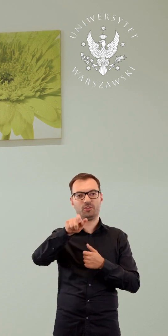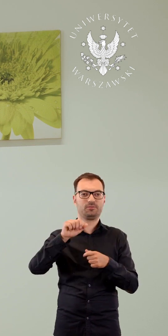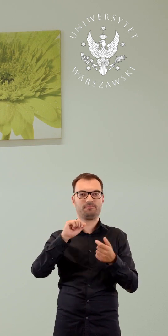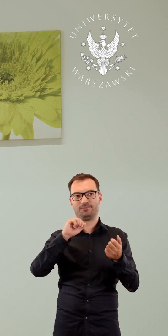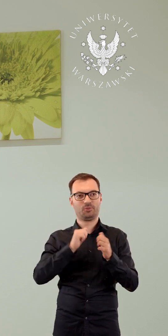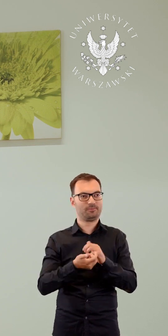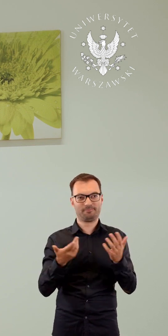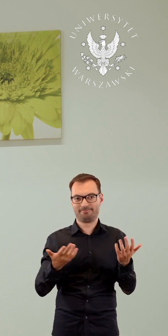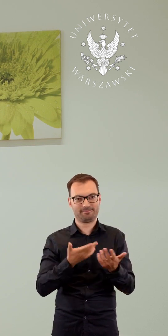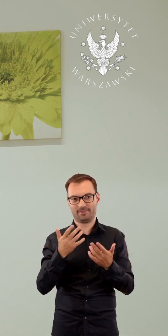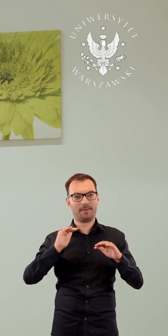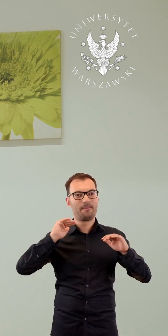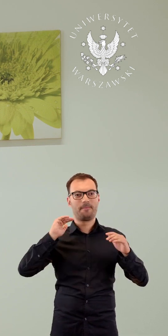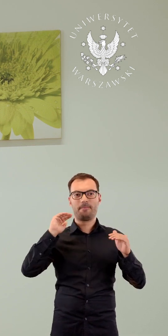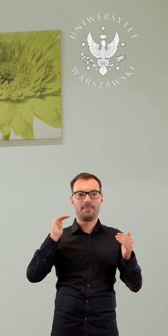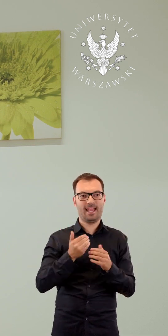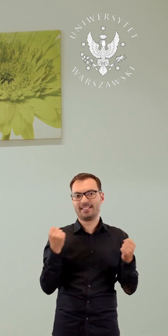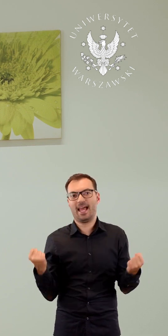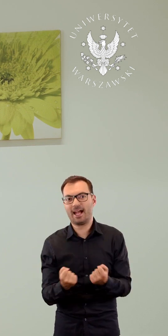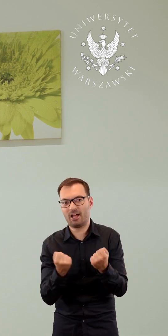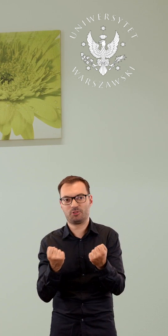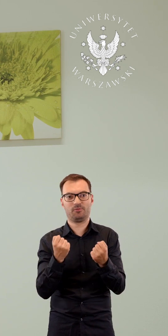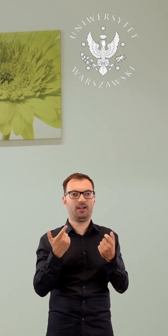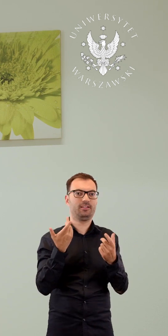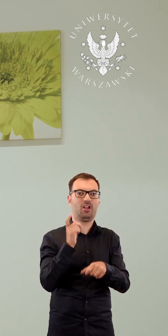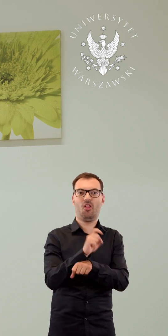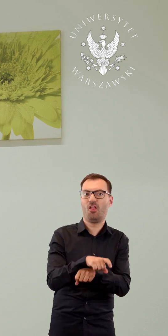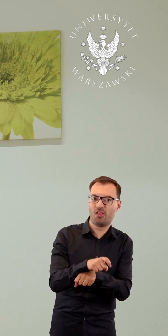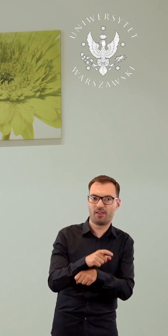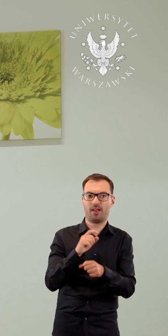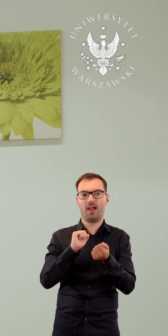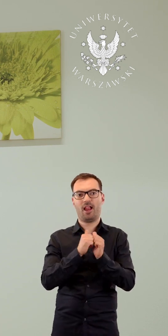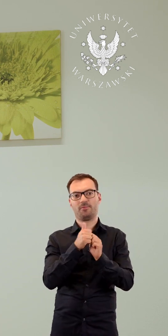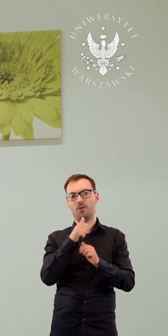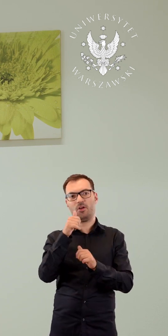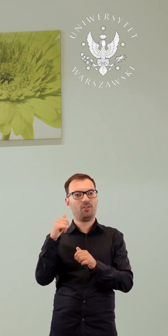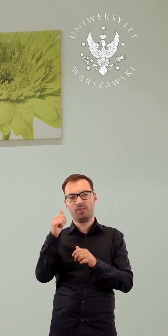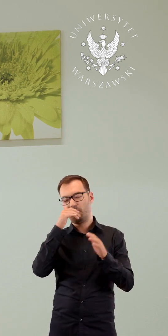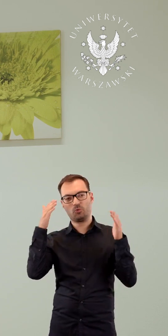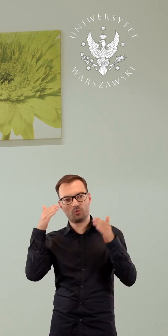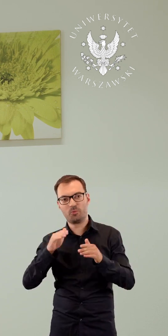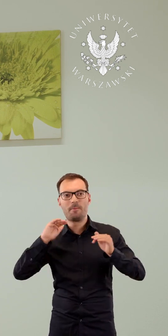że oni są mniej zaangażowani w to studiowanie czy mniej się skupiają, mniej przykładają,